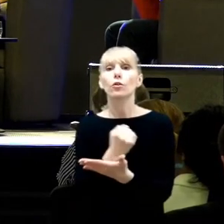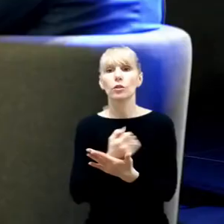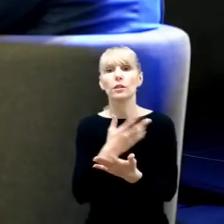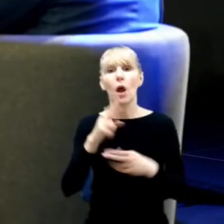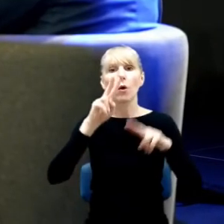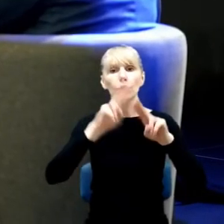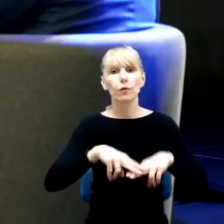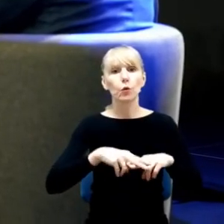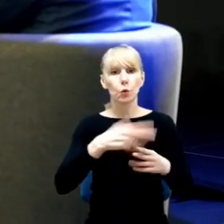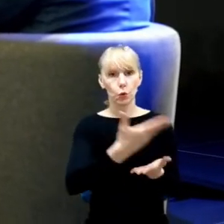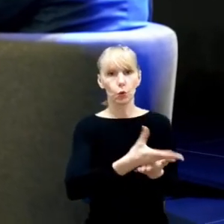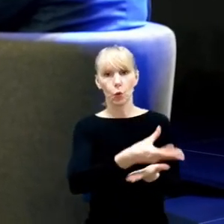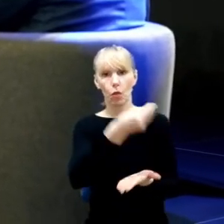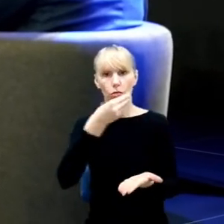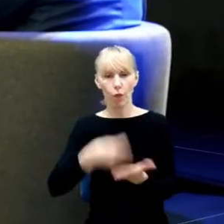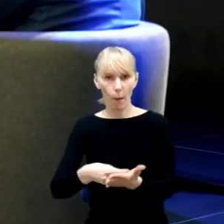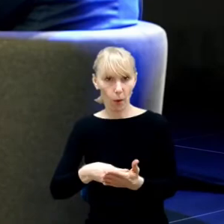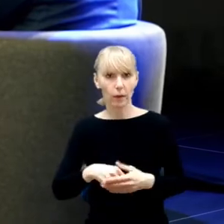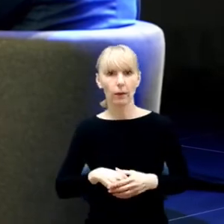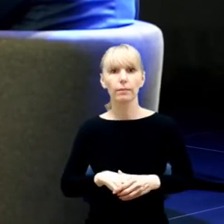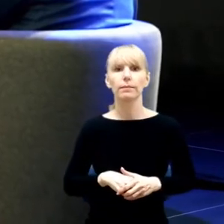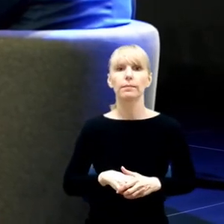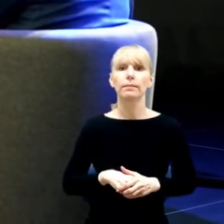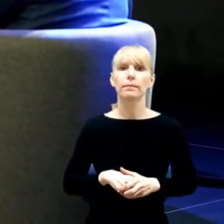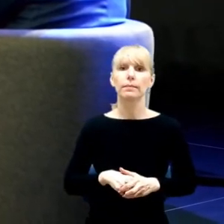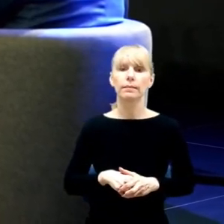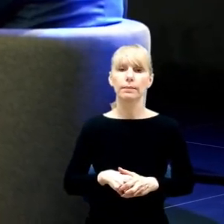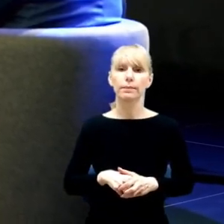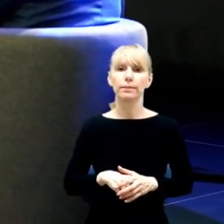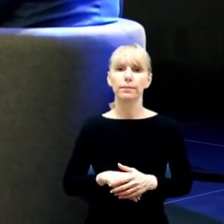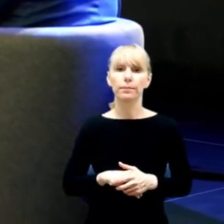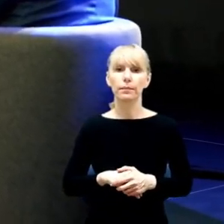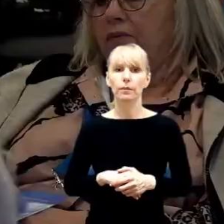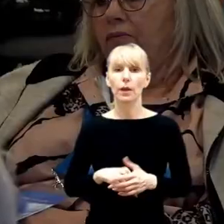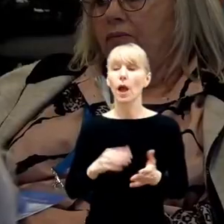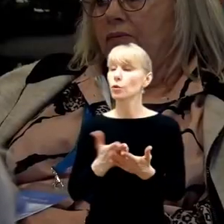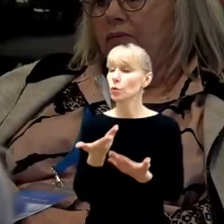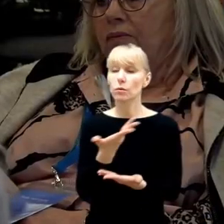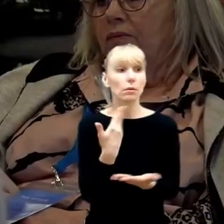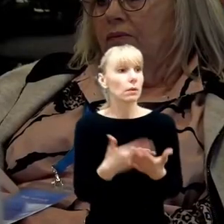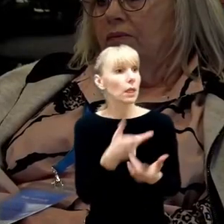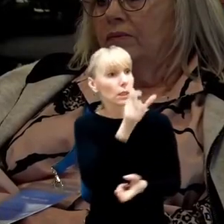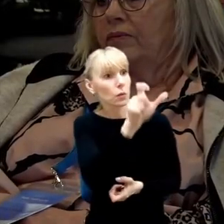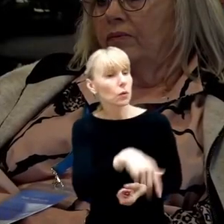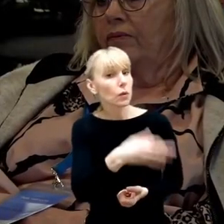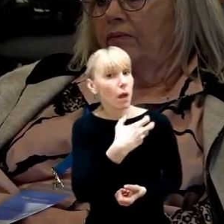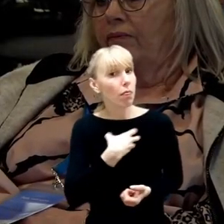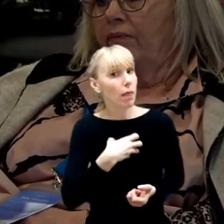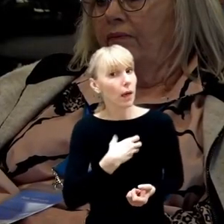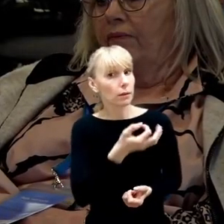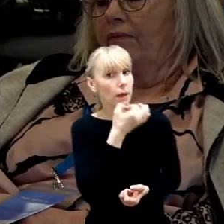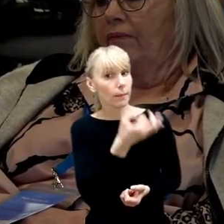Więc mam pytanie tutaj do Pana dyrektora o to, żeby właśnie przedstawił też, jak wygląda ten system aktualnie